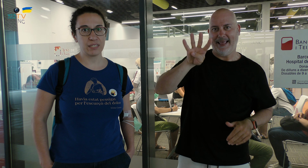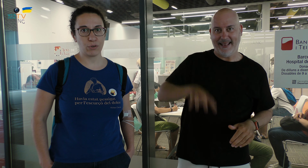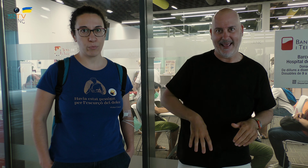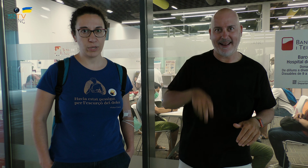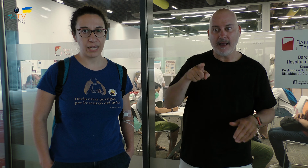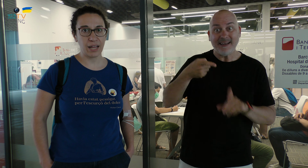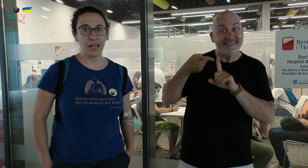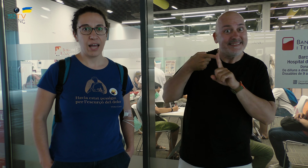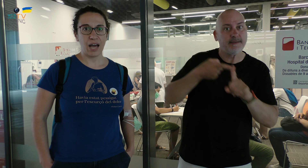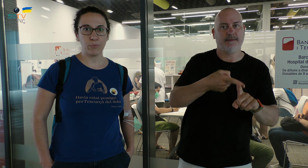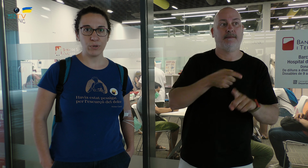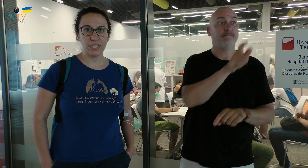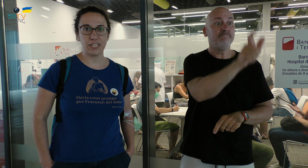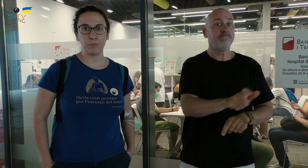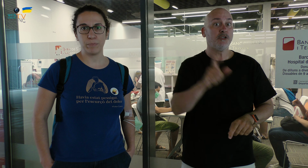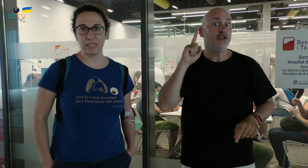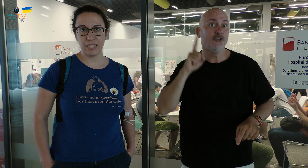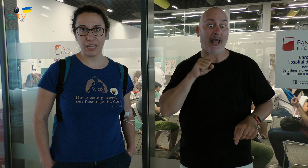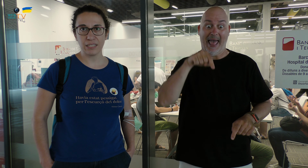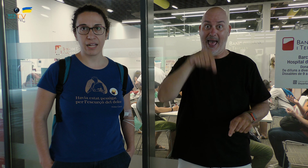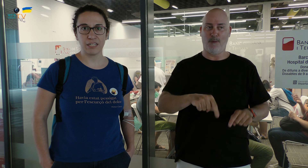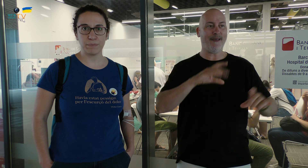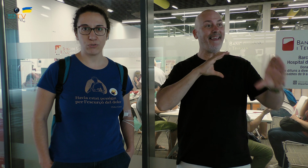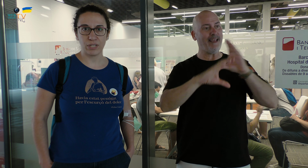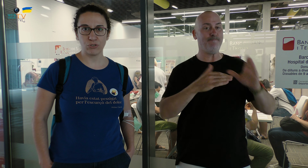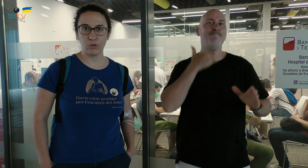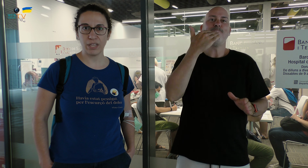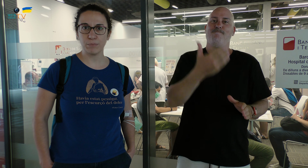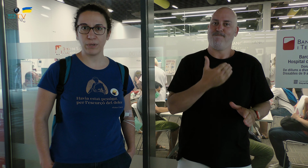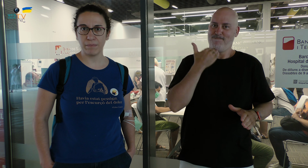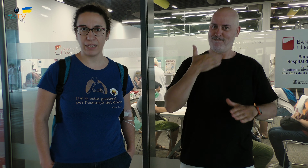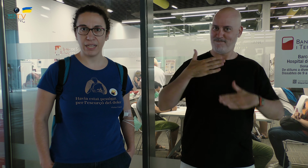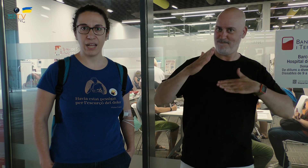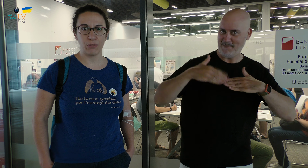per poder-se comunicar avui i els propers dies, perquè altres persones sordes puguin venir